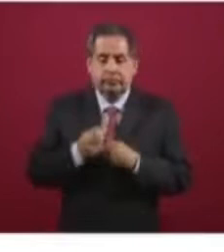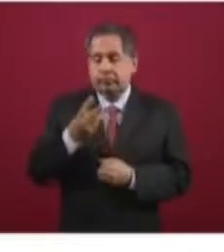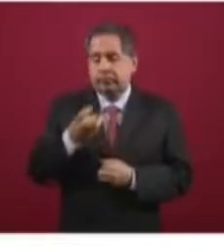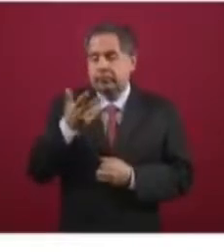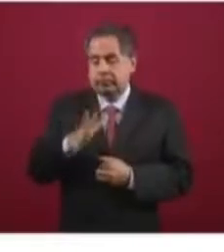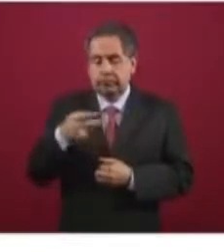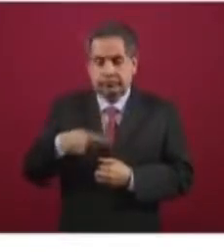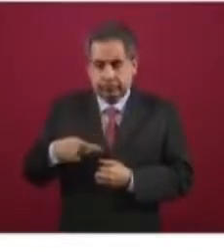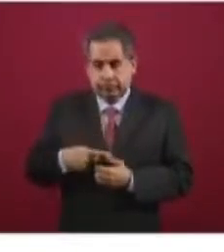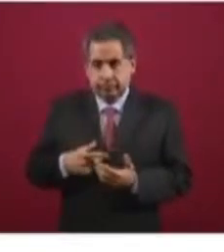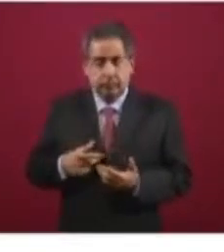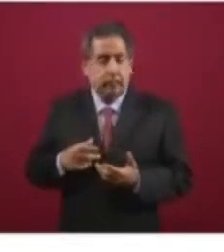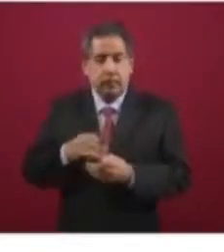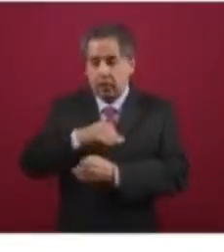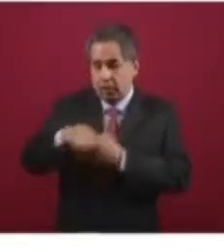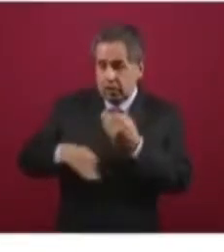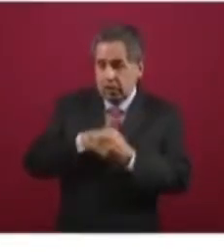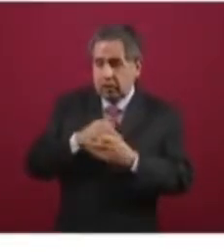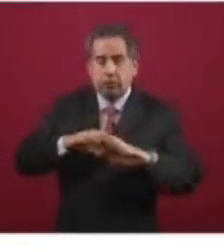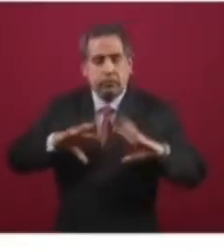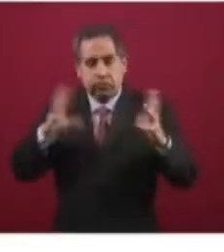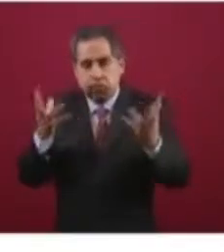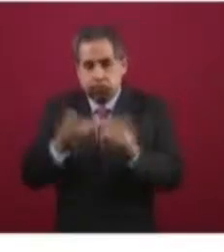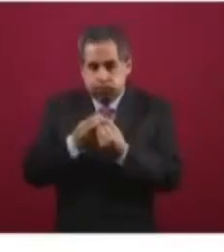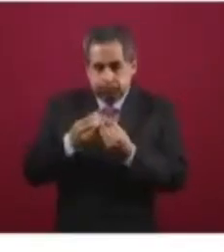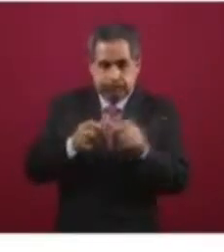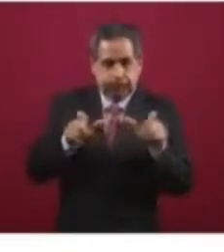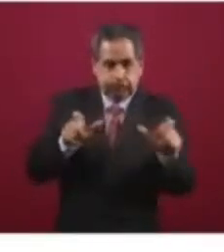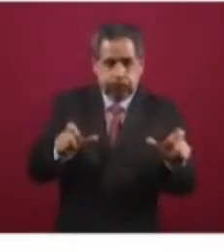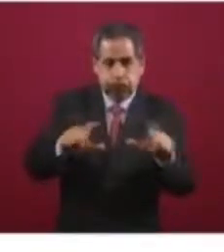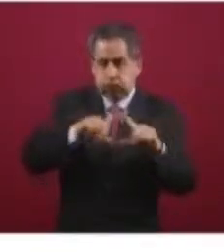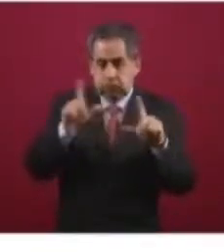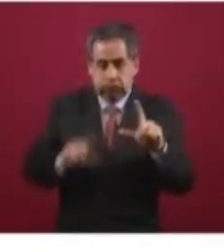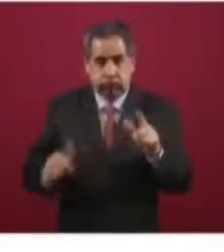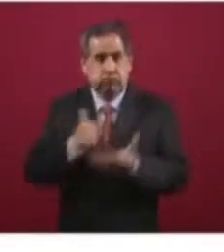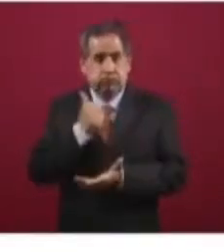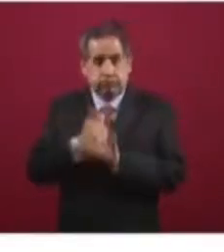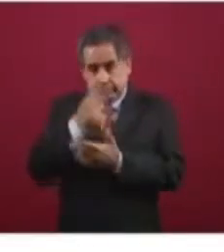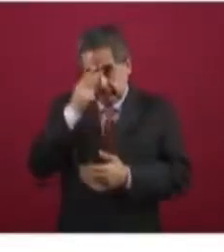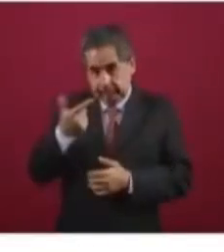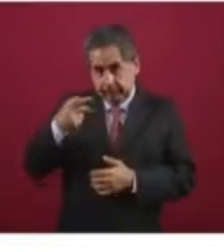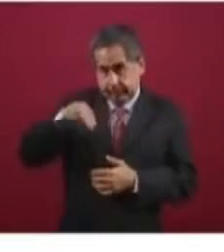Entonces, en total de la Guardia Nacional aquí en la Ciudad de México tenemos tres